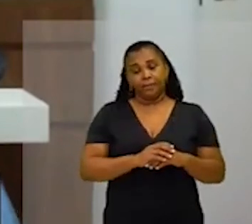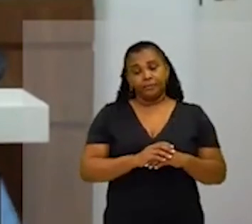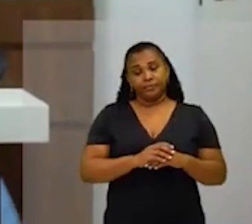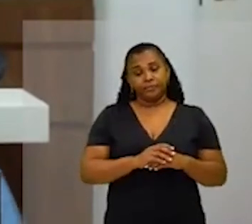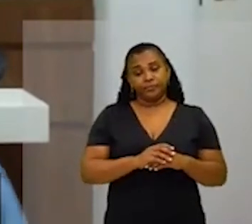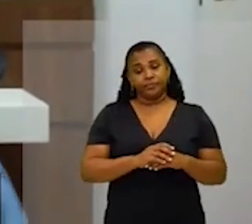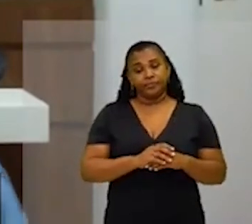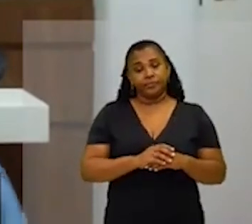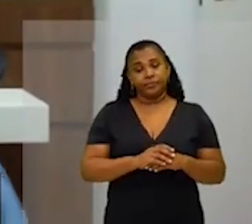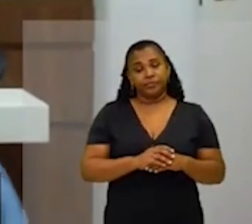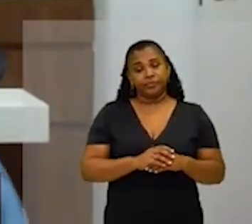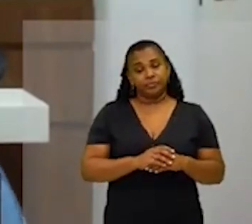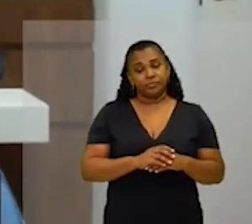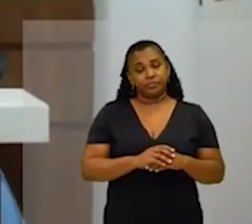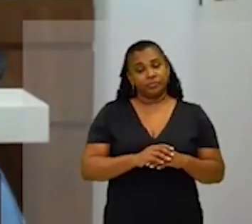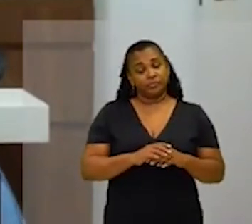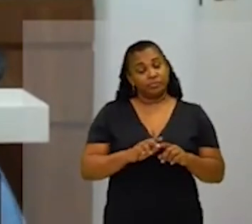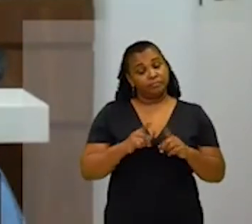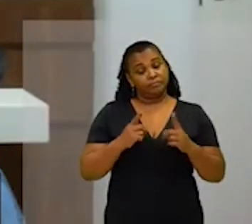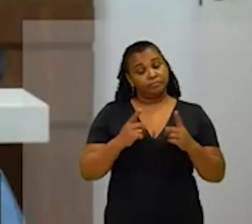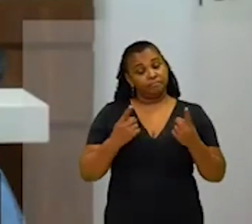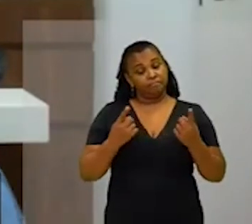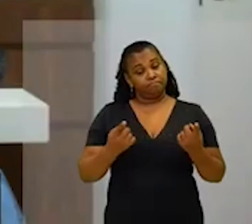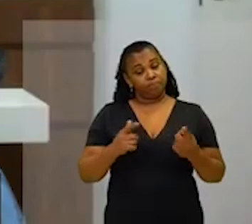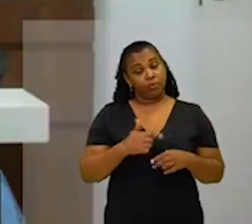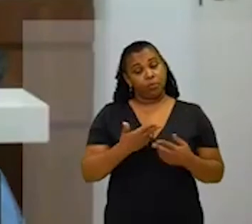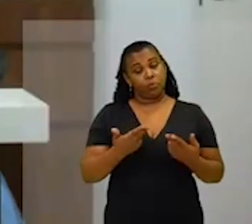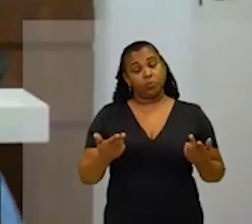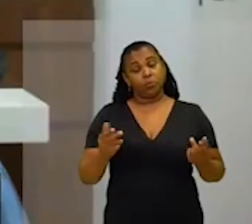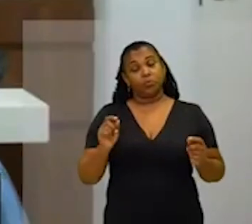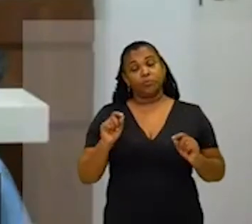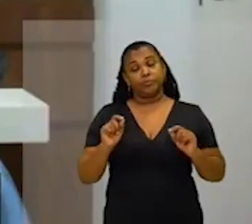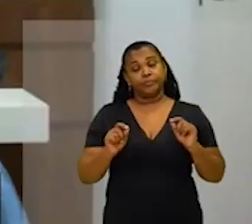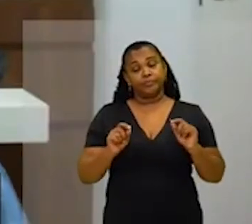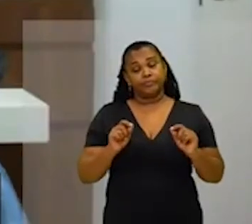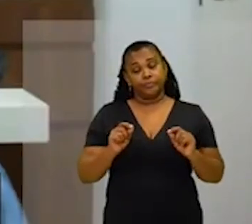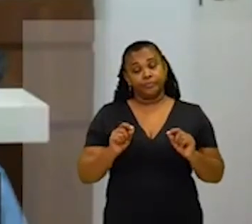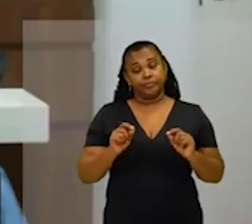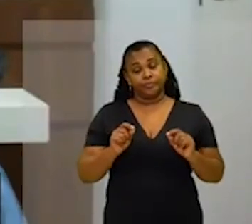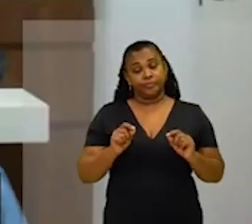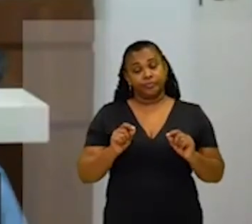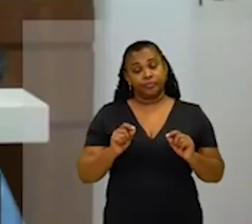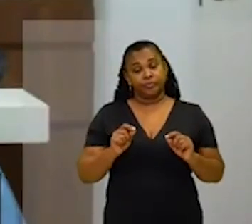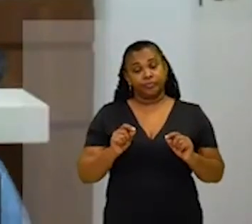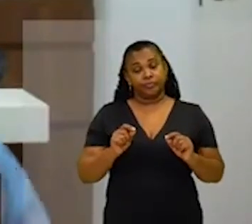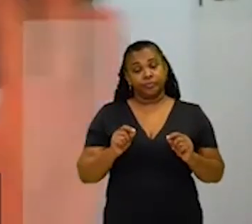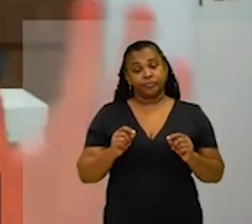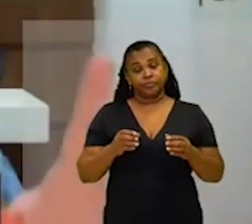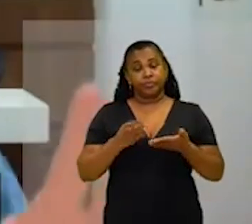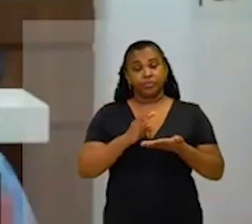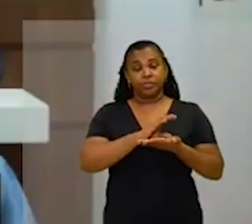no entanto outra coisa é a distribuição relativa desse recurso independente for